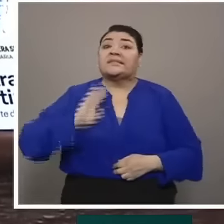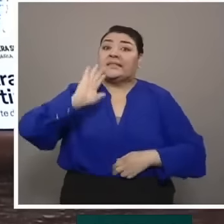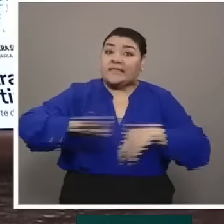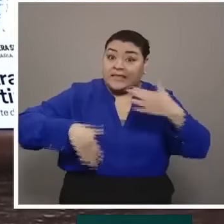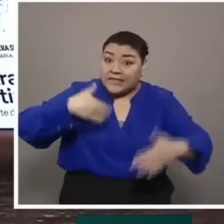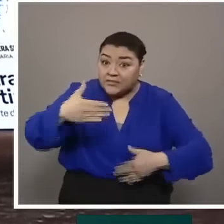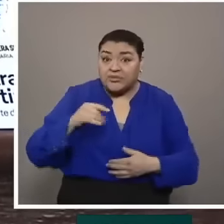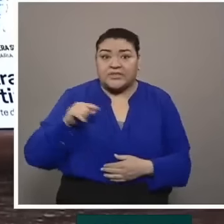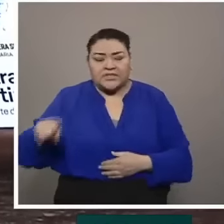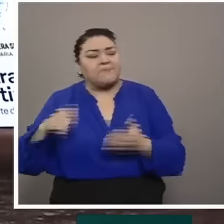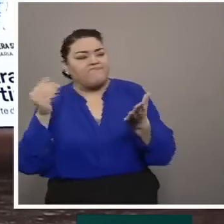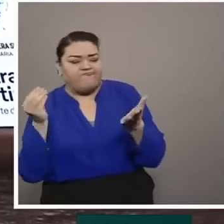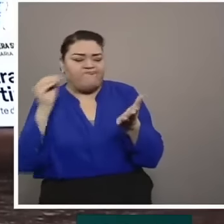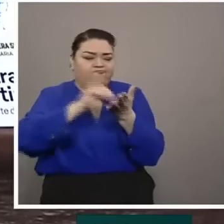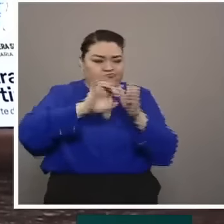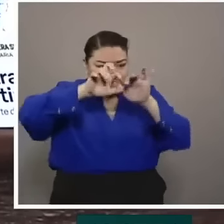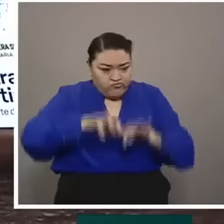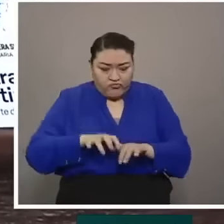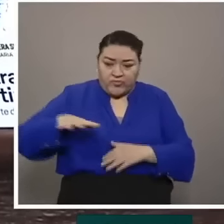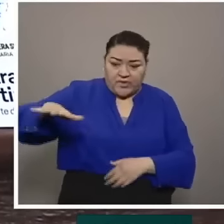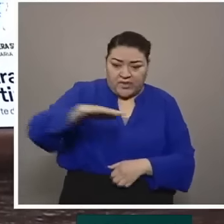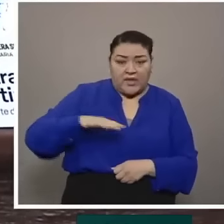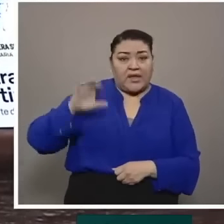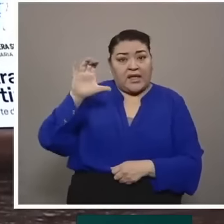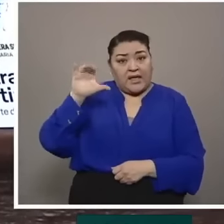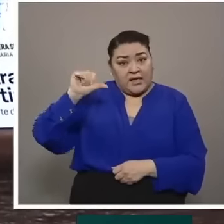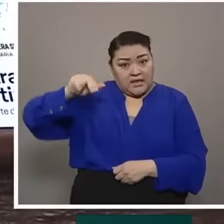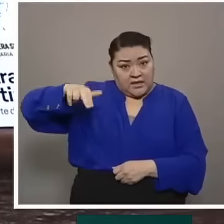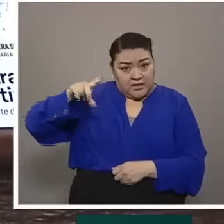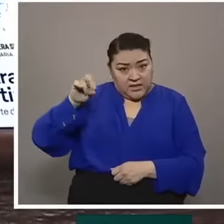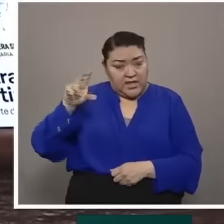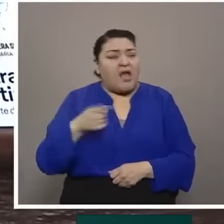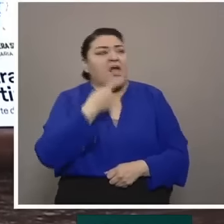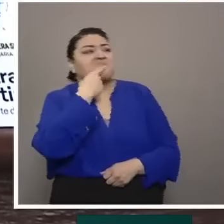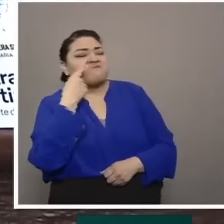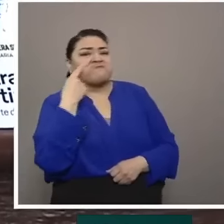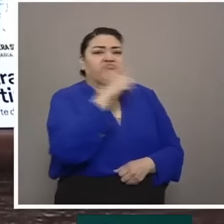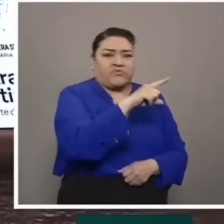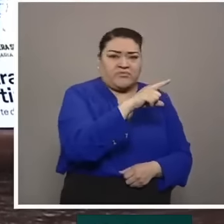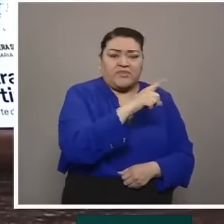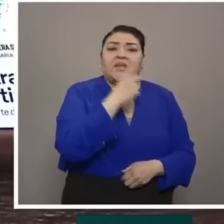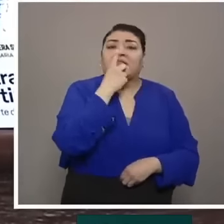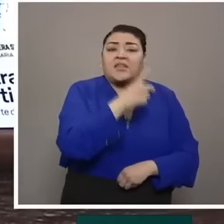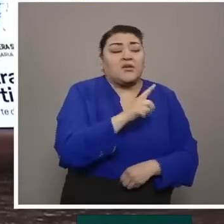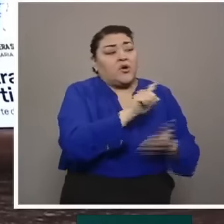la comunidad de la Candelaria señaló como acto reclamado la omisión legislativa de regular el